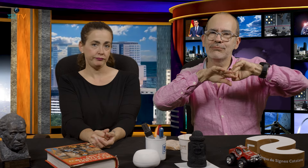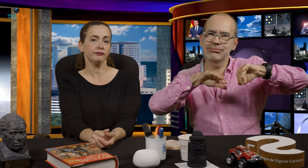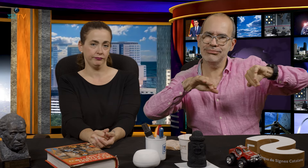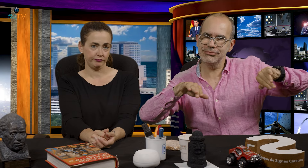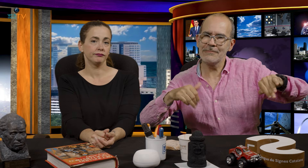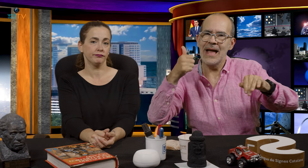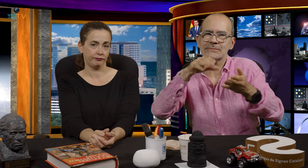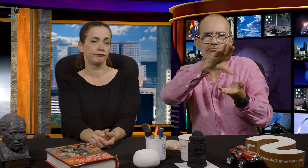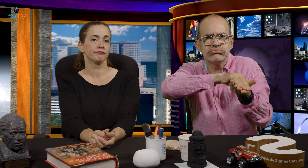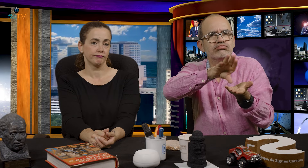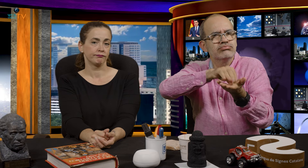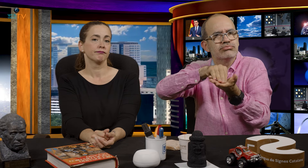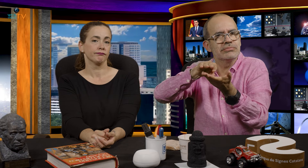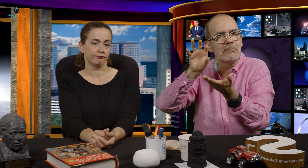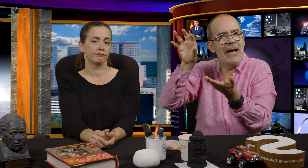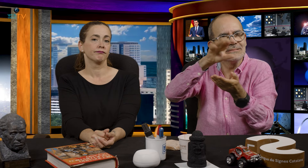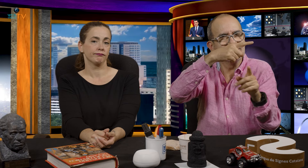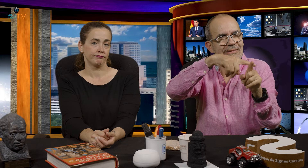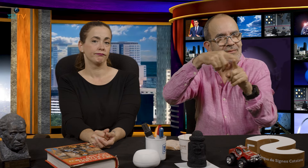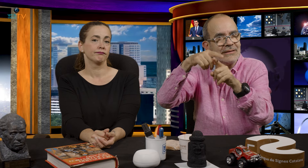a consecuencia de la influencia de otros países.